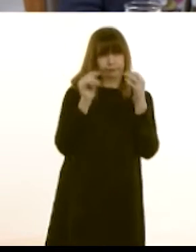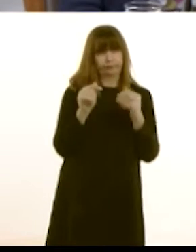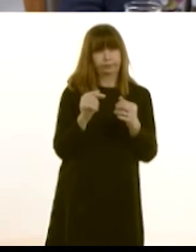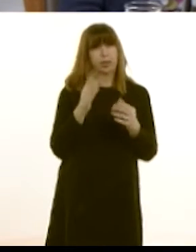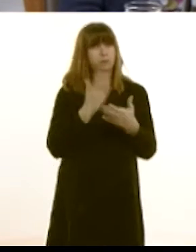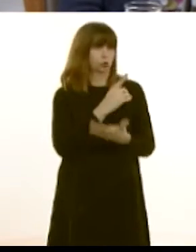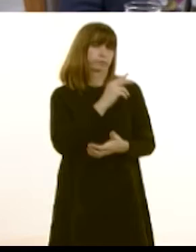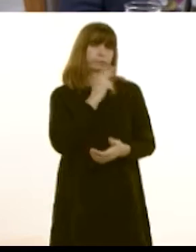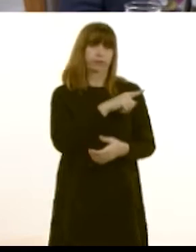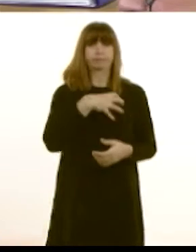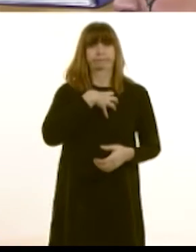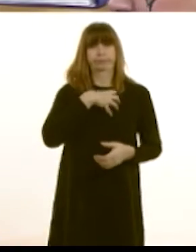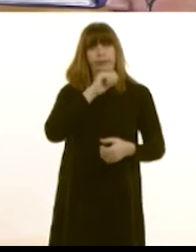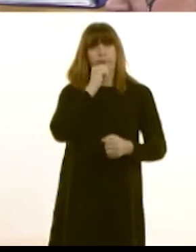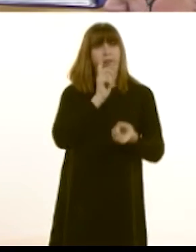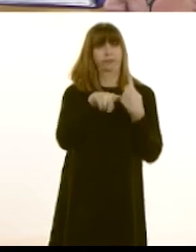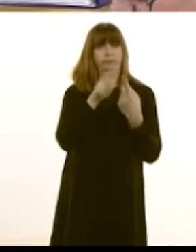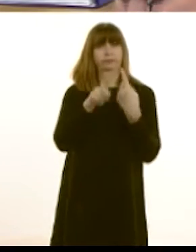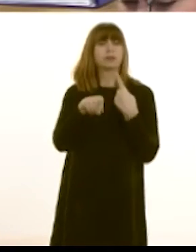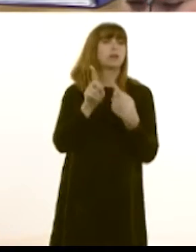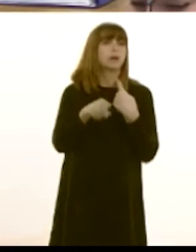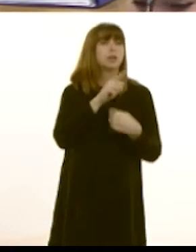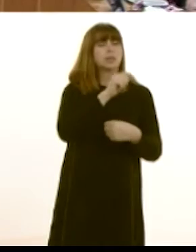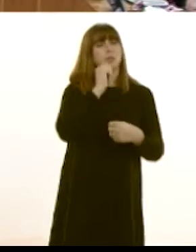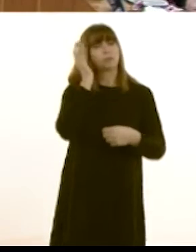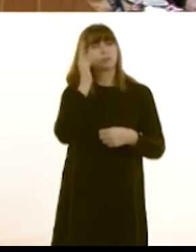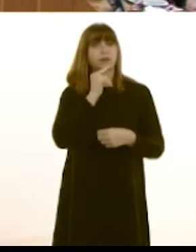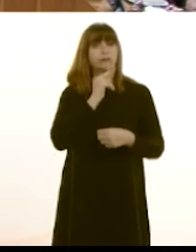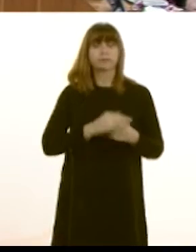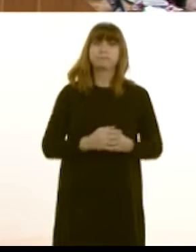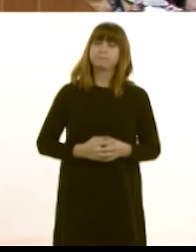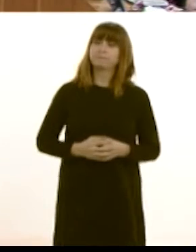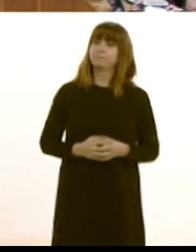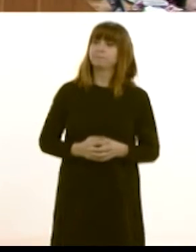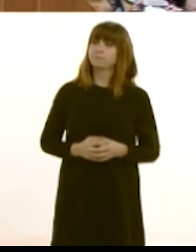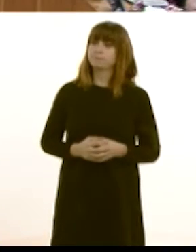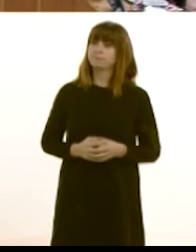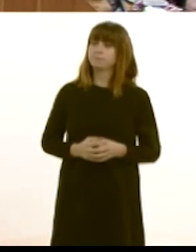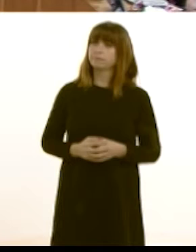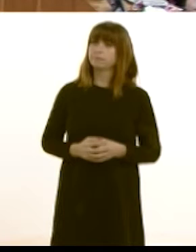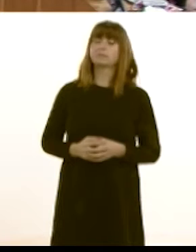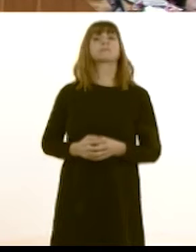ateb y cwestiynau yn fanwl yn ystod ei ddatganiad ef. William Powell: Blwyddyn newydd dda, bawb.